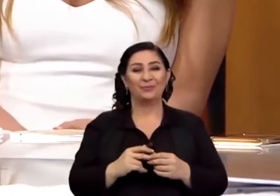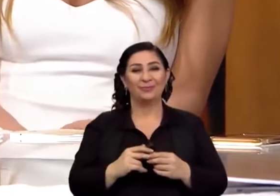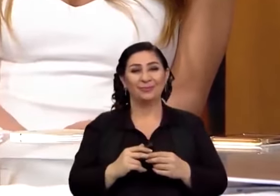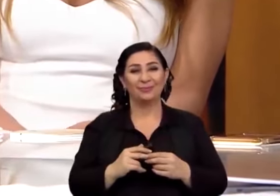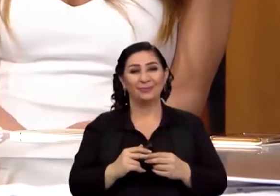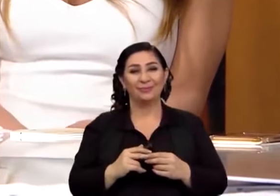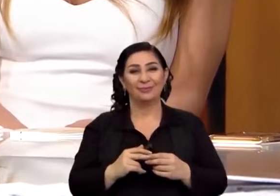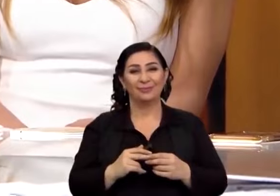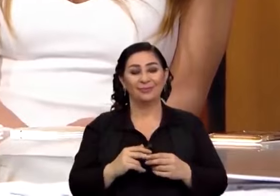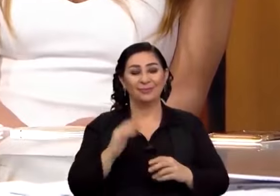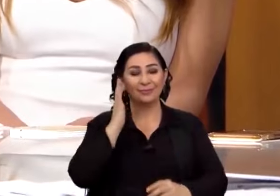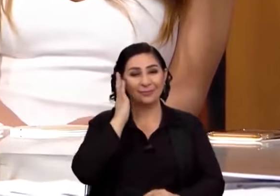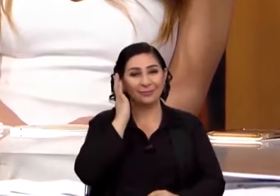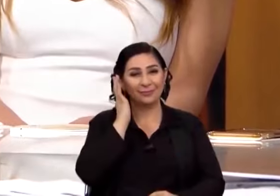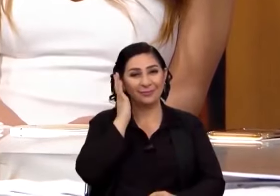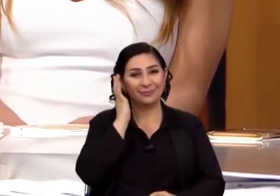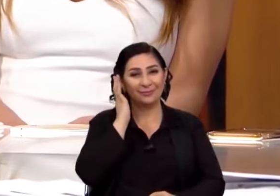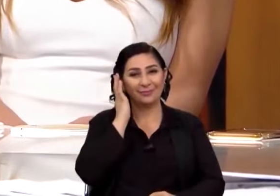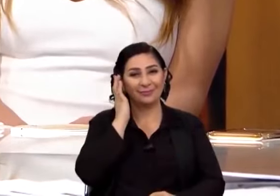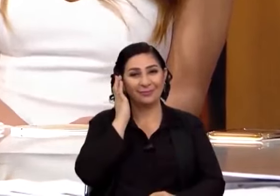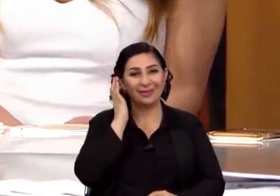bahsediyoruz Evet